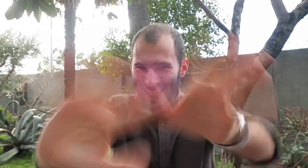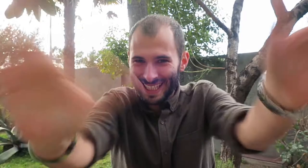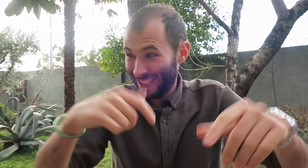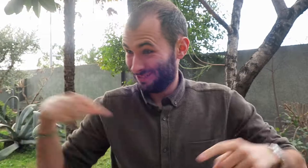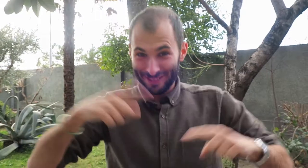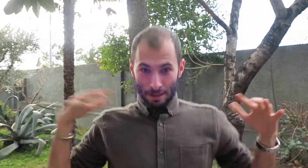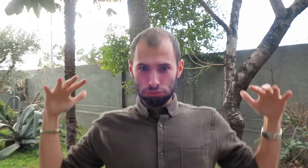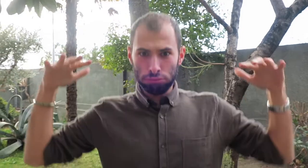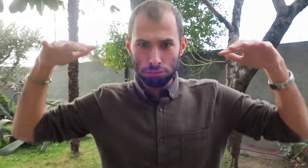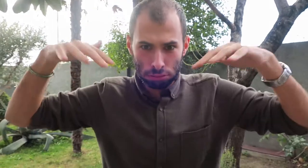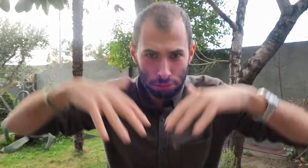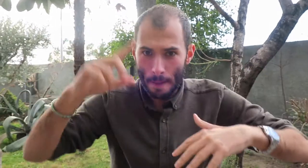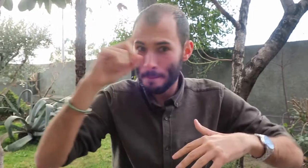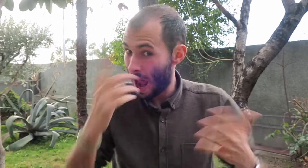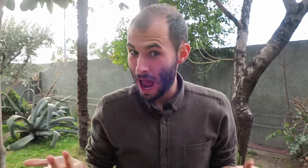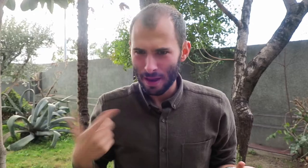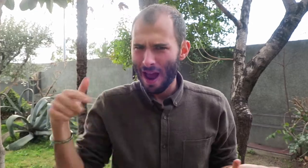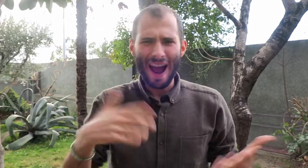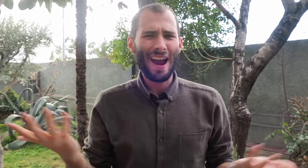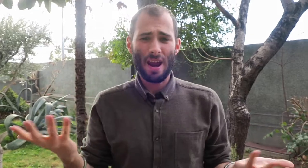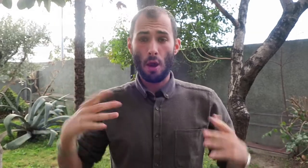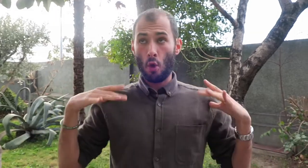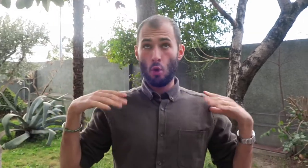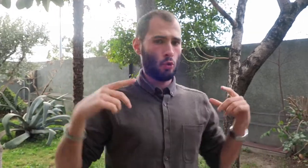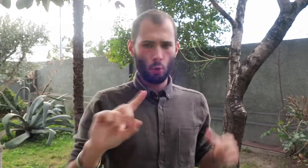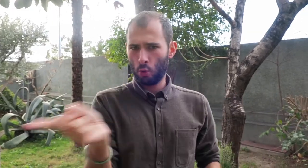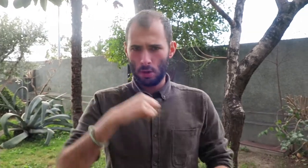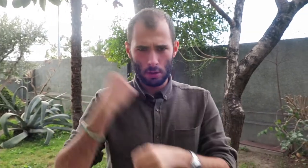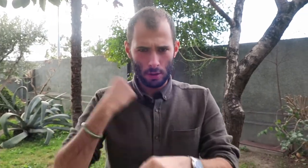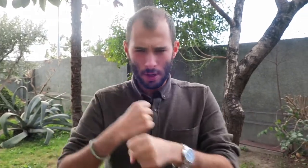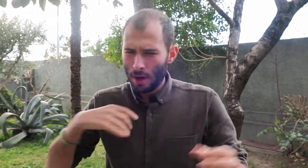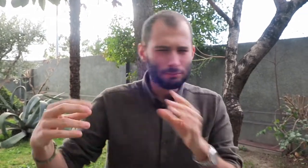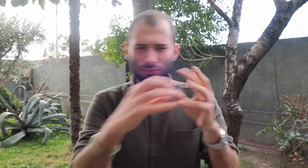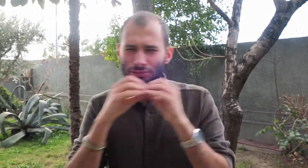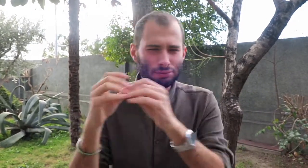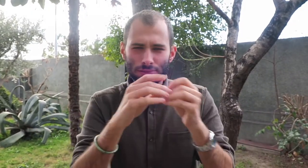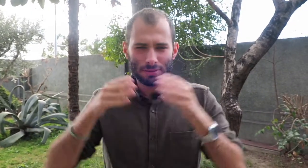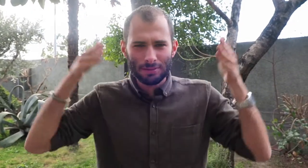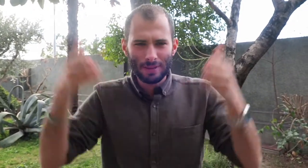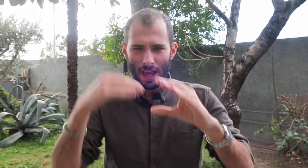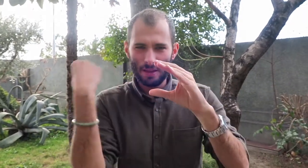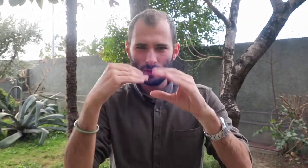¡Hola! Hemos venido a Madrid, ¿a qué? ¿De vacaciones? ¡Nooooo! ¡A trabajar intensamente por y para la CJS-CNSE!